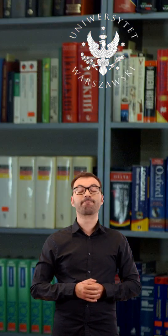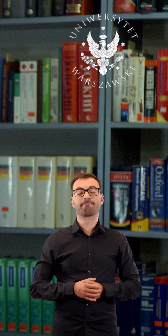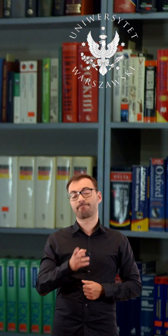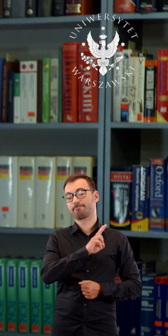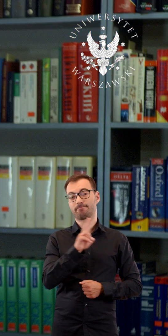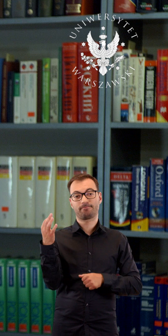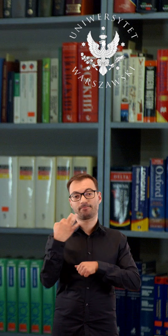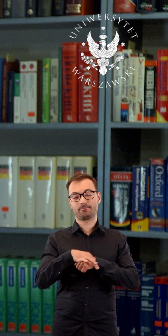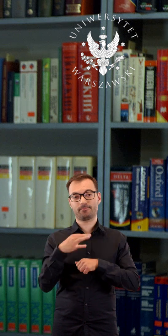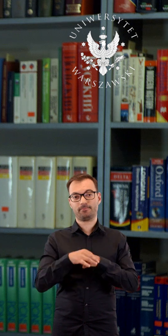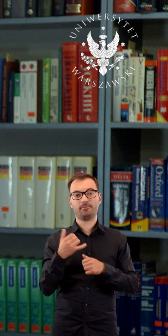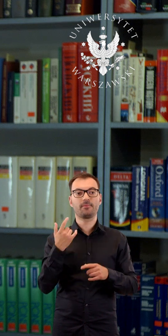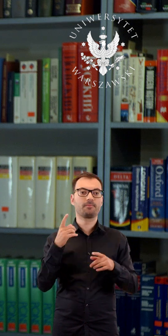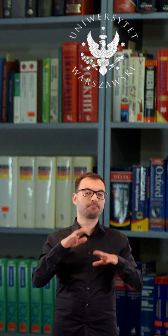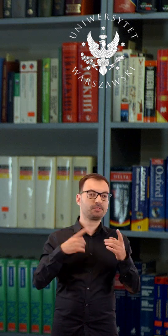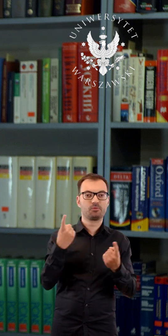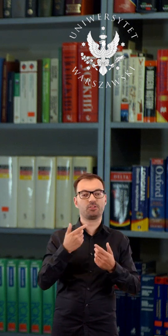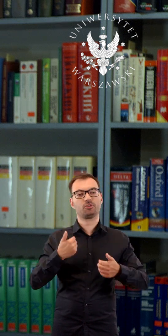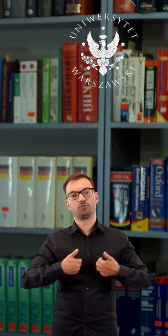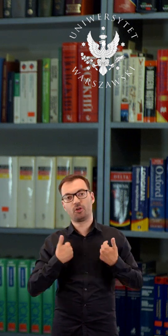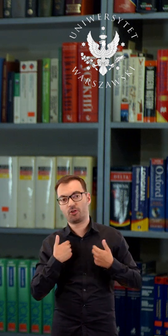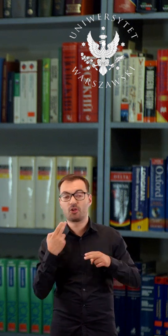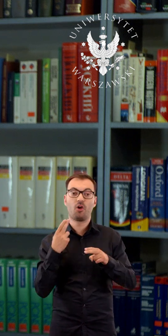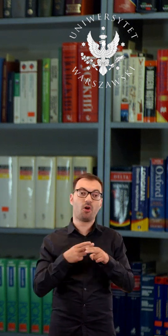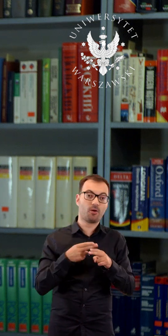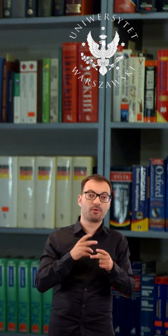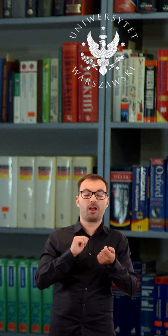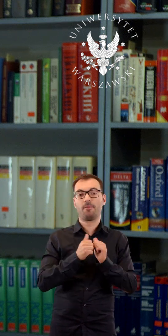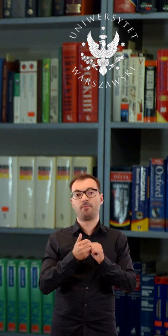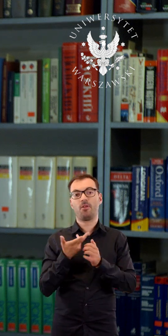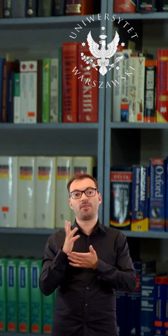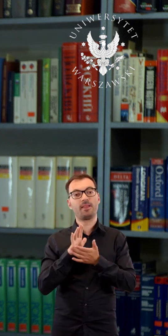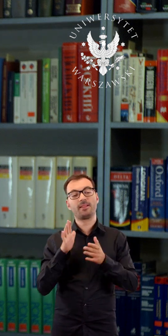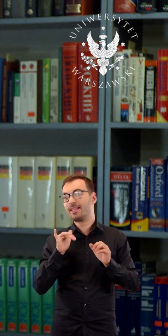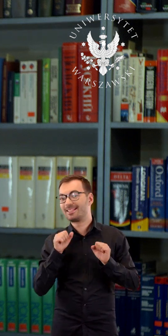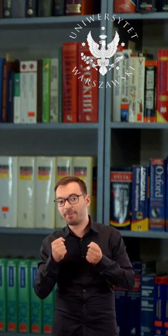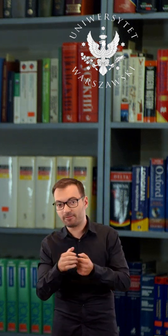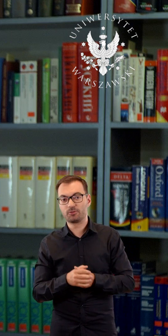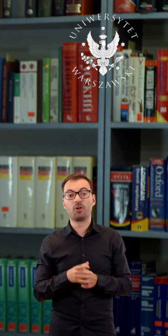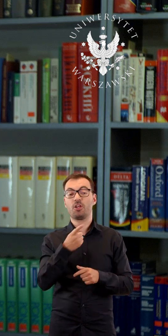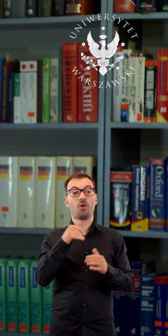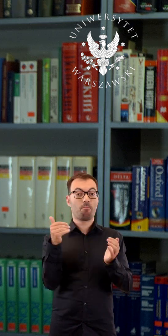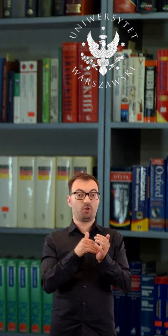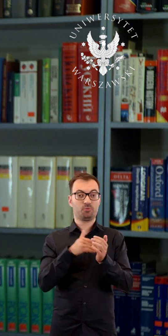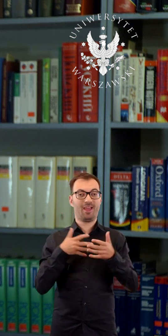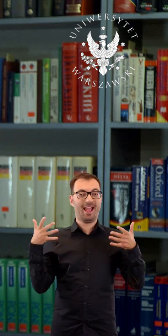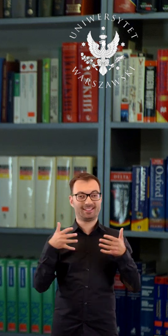Wszyscy studenci, którzy ze względu na swoją sytuację zdrowotną, chorobę, charakter niesprawności potrzebują dostosowania formy egzaminu,